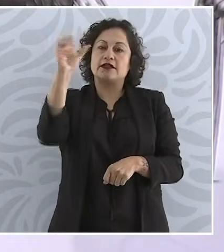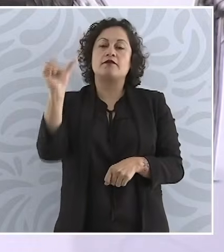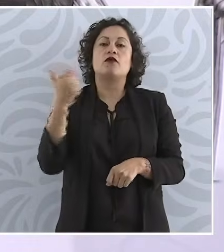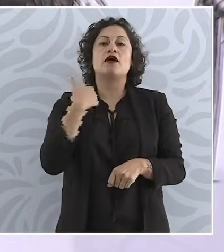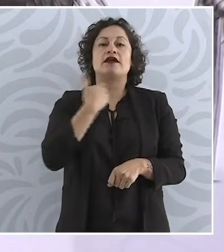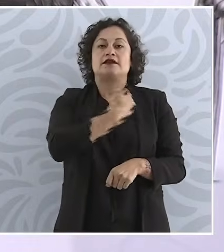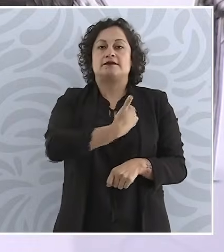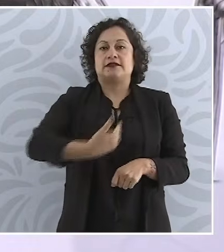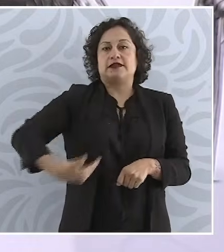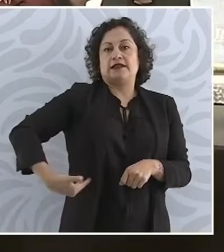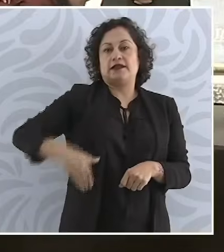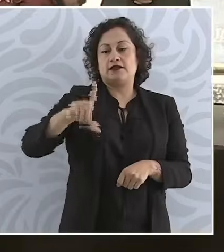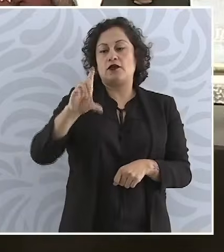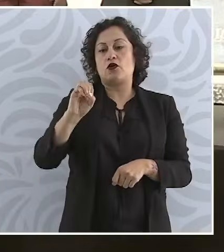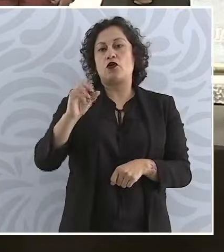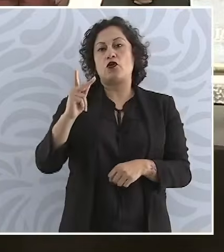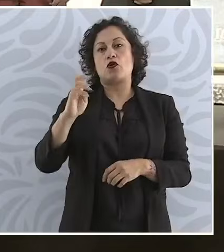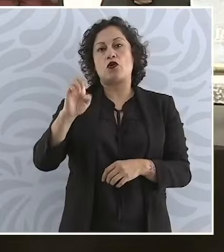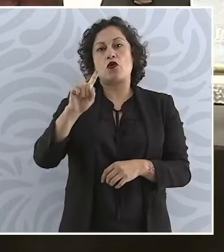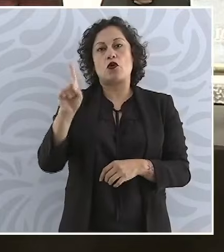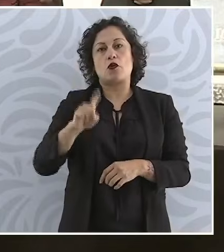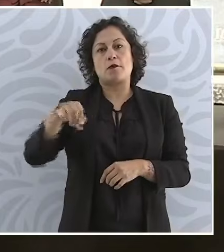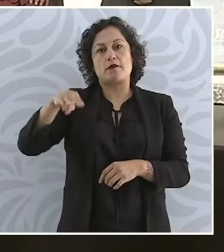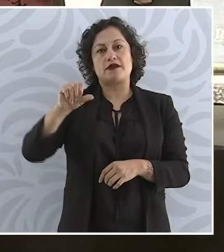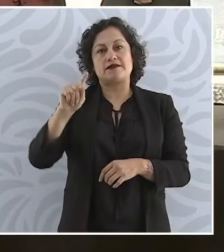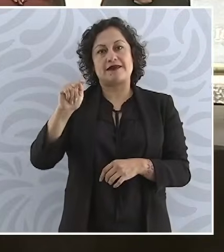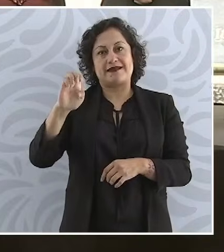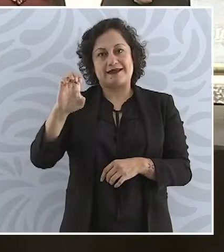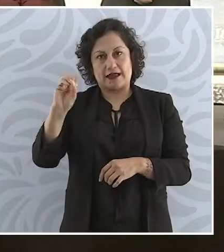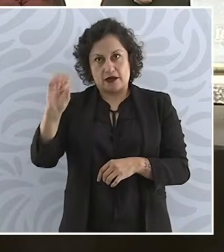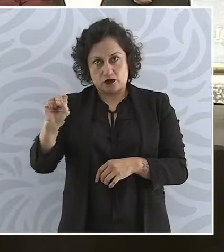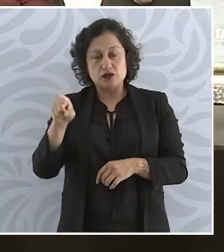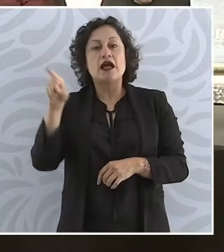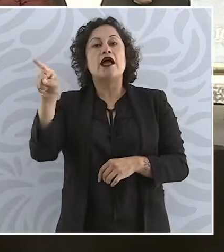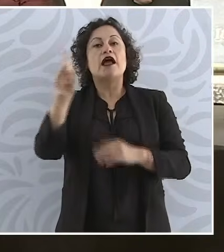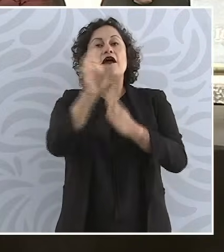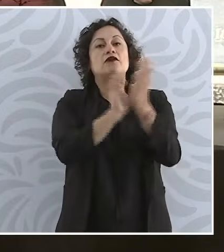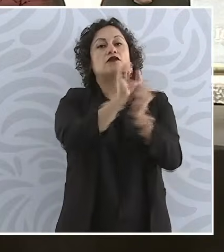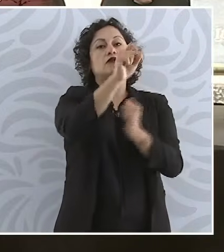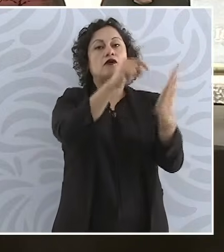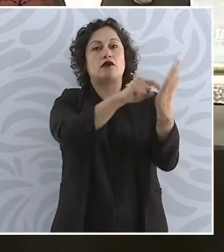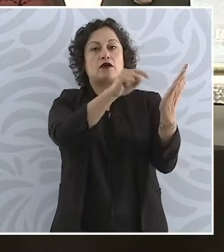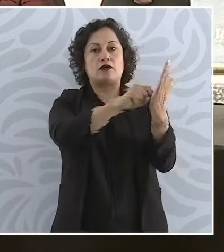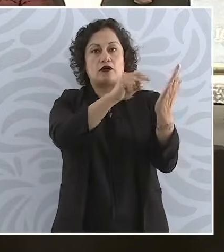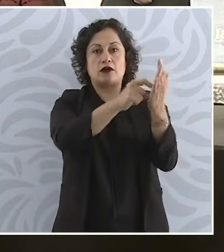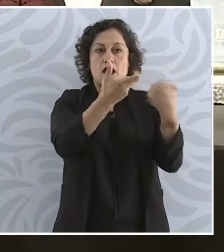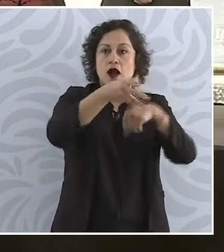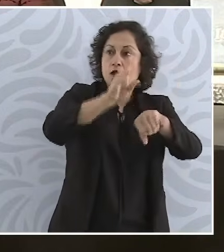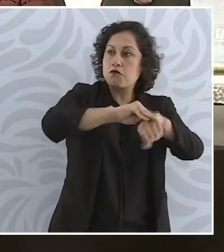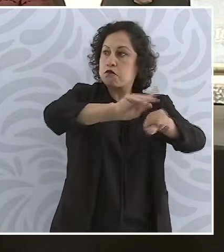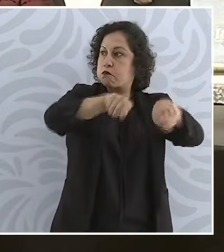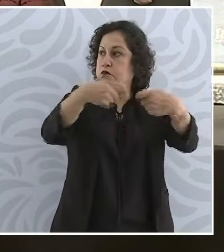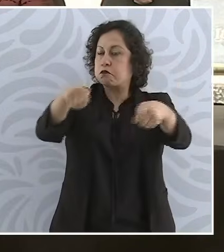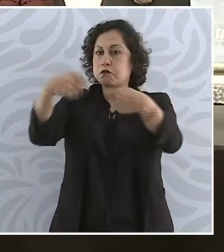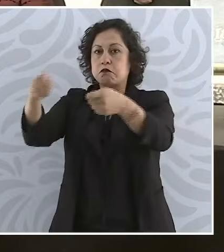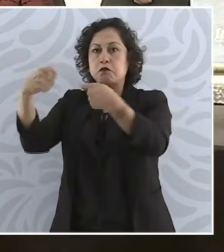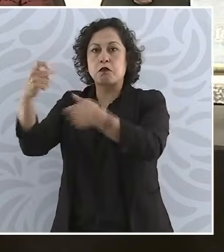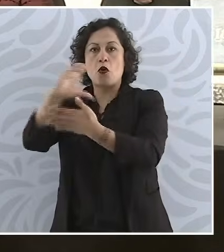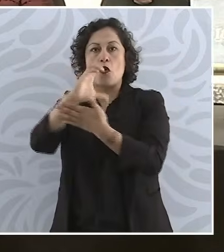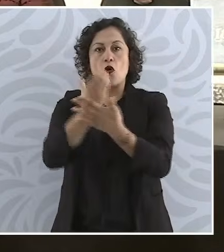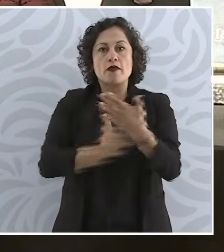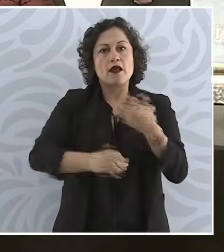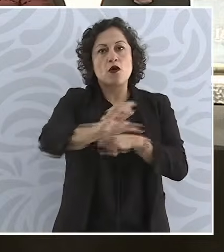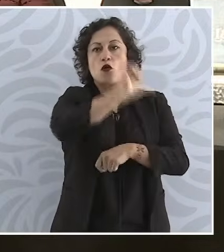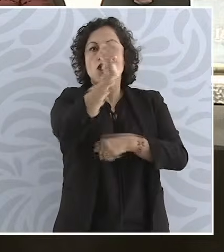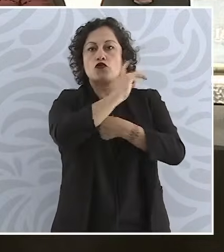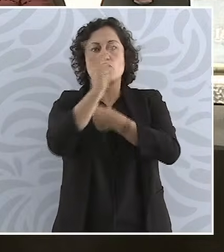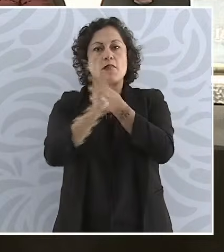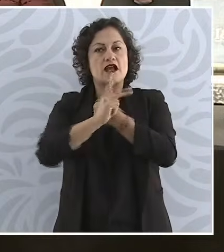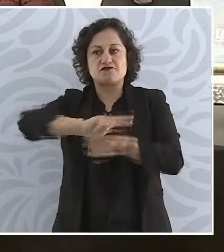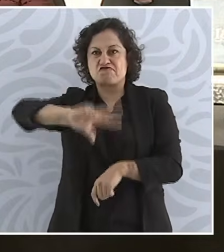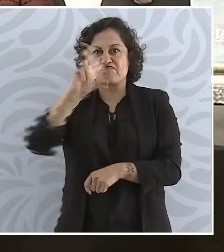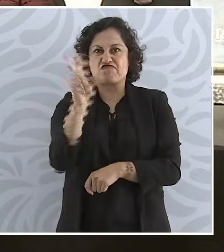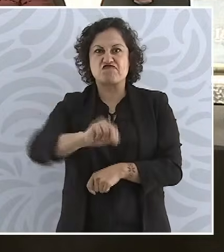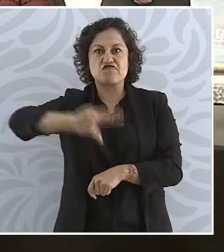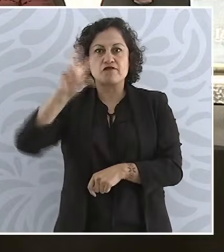prohibió en la Constitución los contratos de Pemex con empresas extranjeras y privadas sin embargo